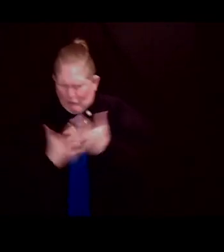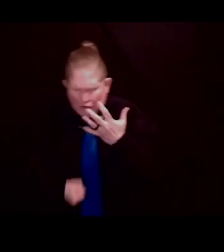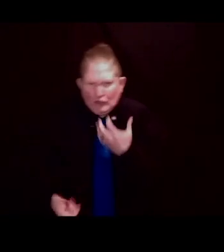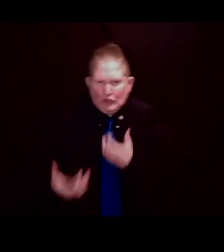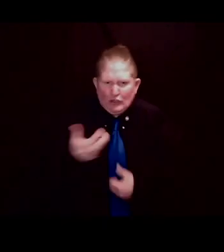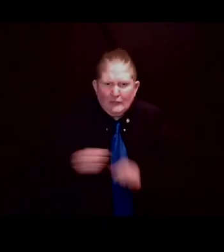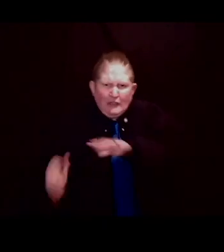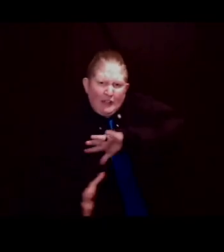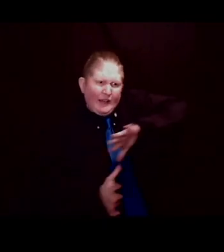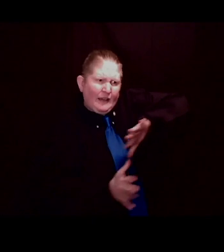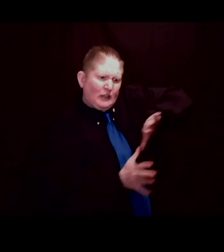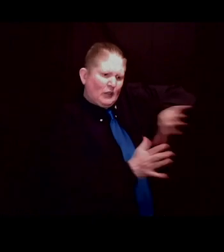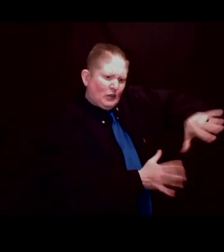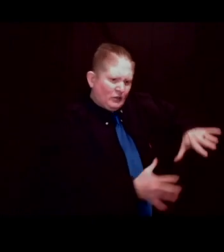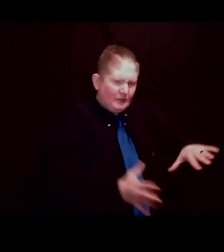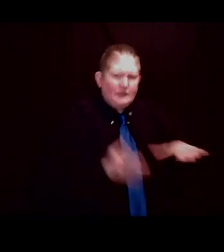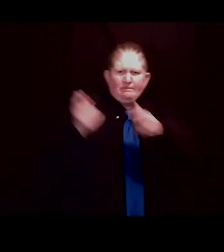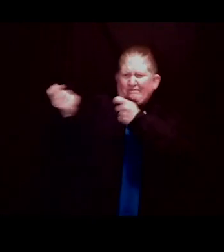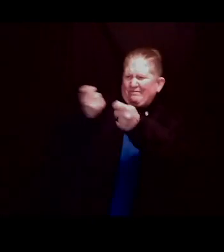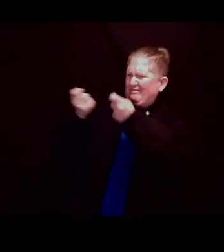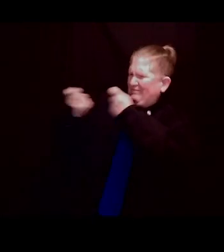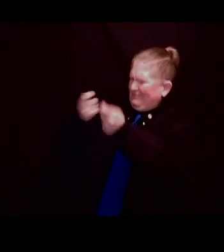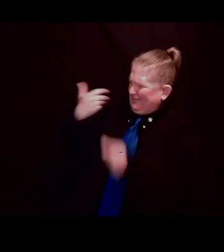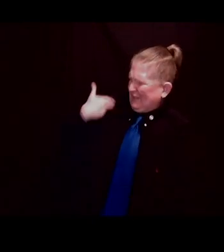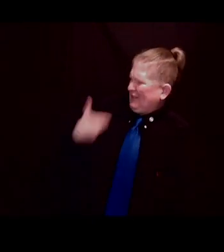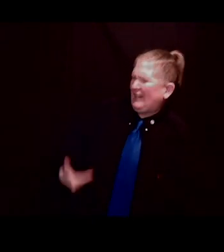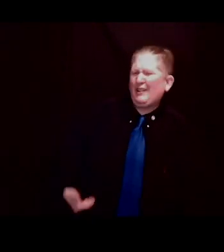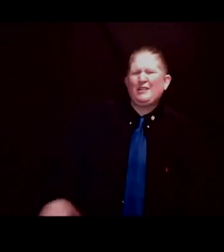Me cambie, me cambie